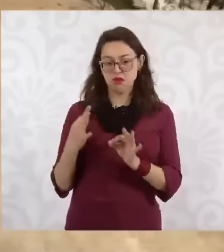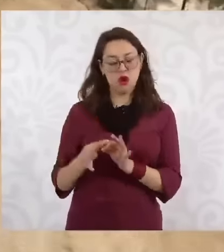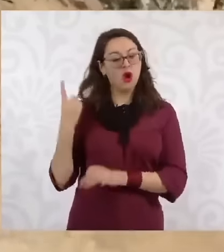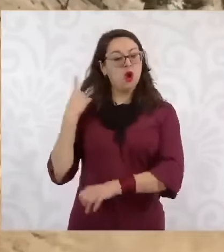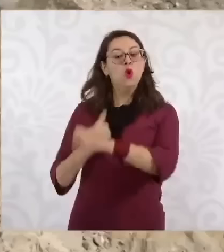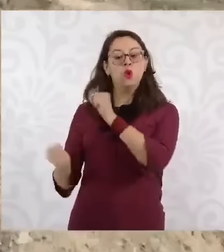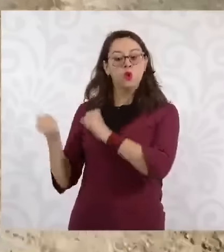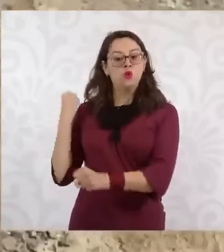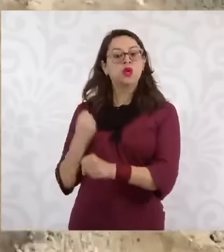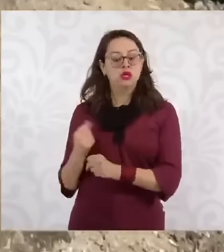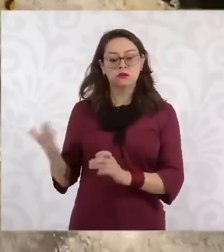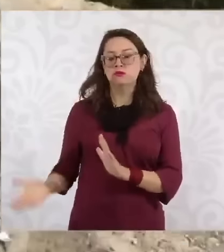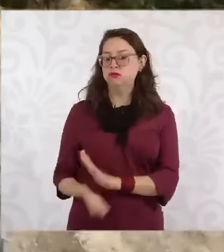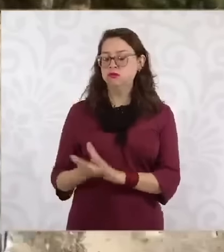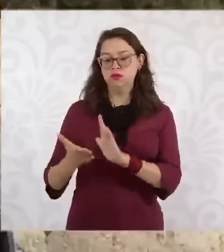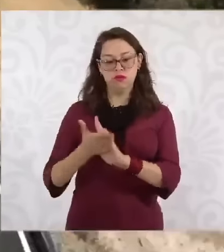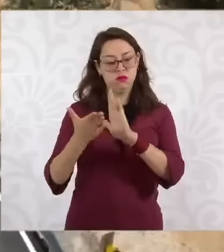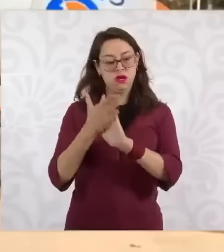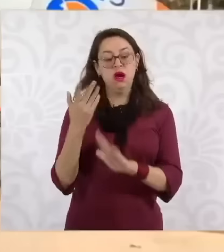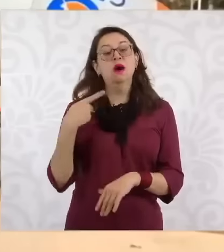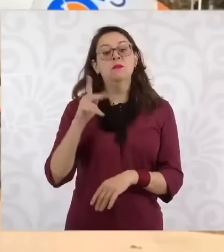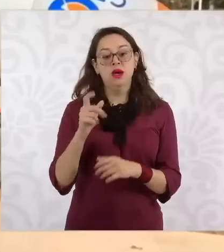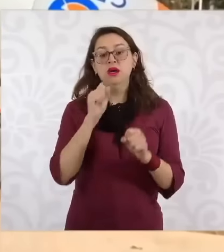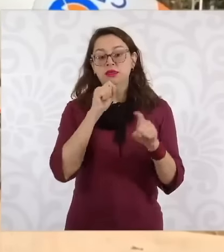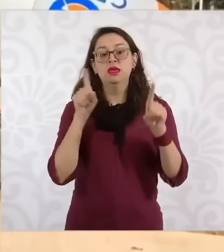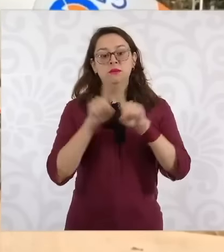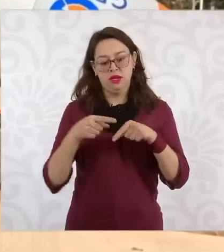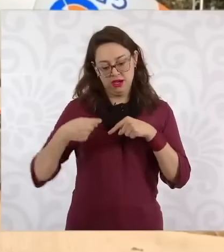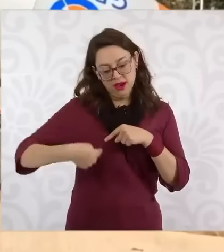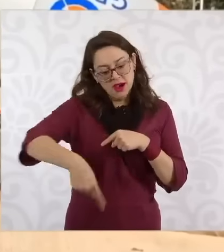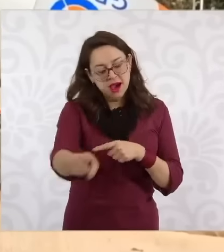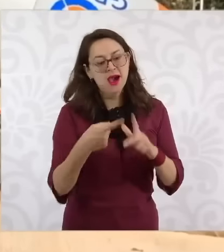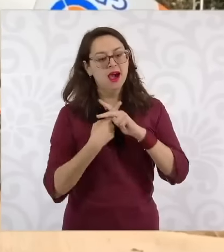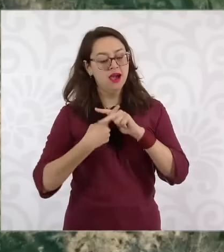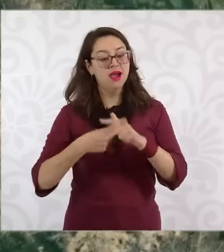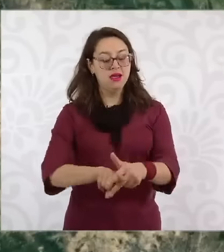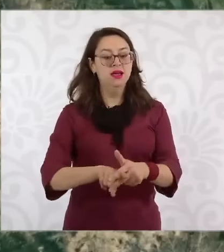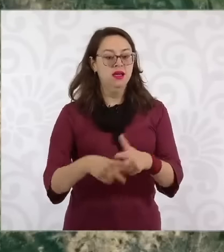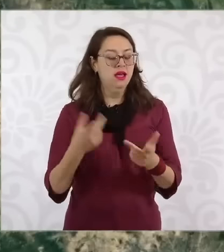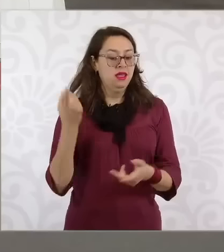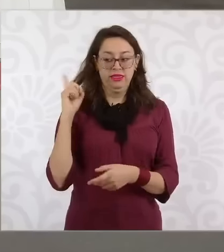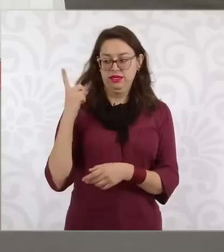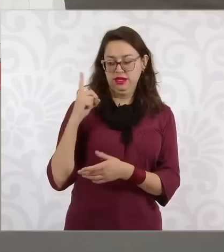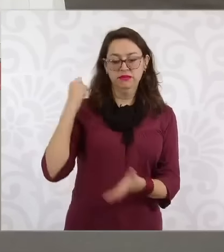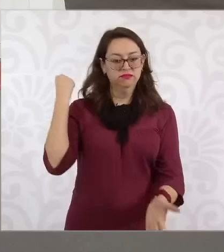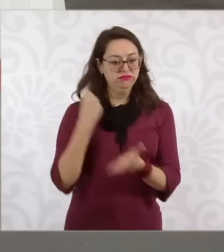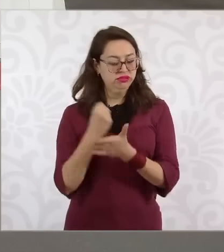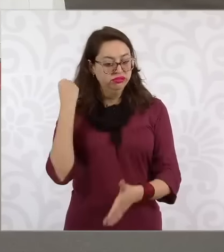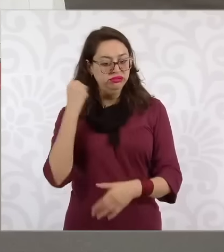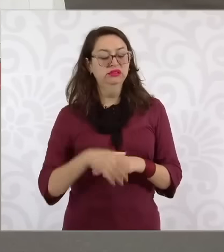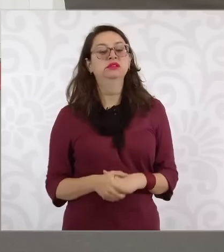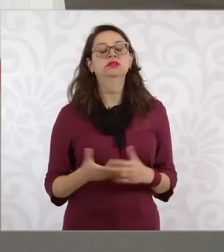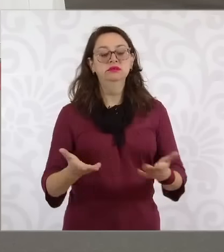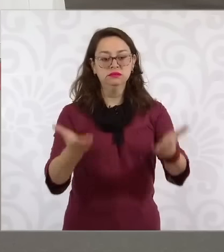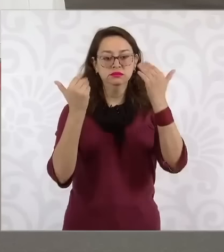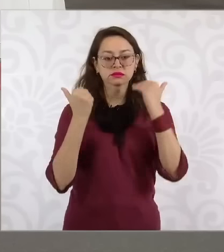de que ya este estamos arrancando. Parte de esto se licitó desde diciembre. Adelante. Eh,